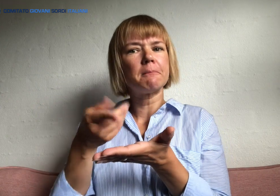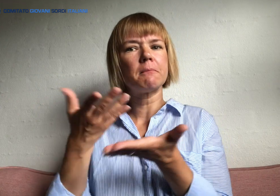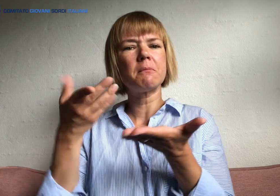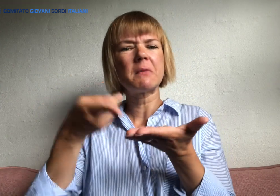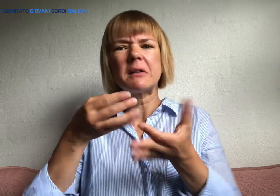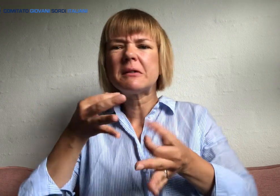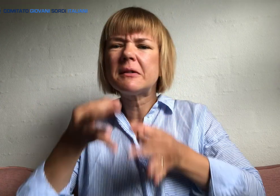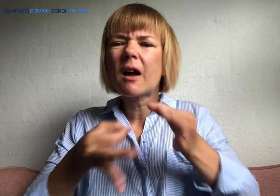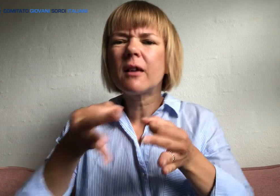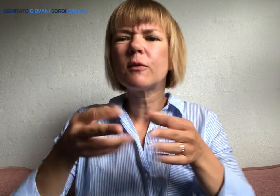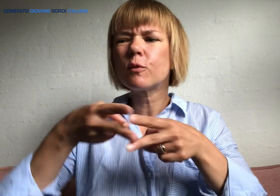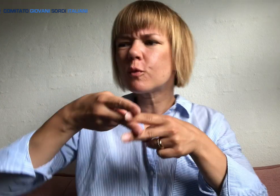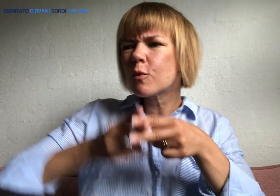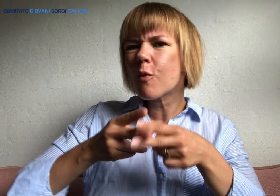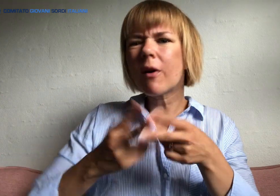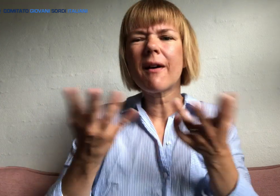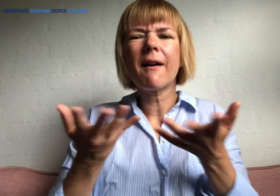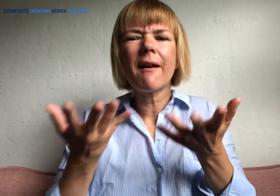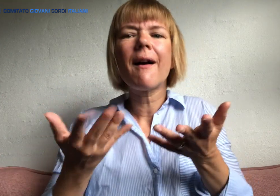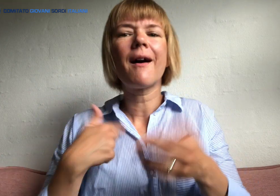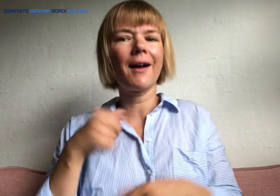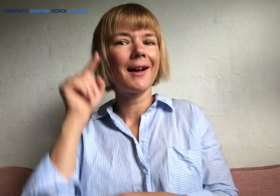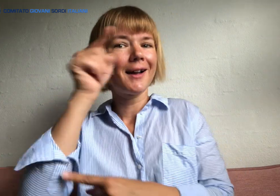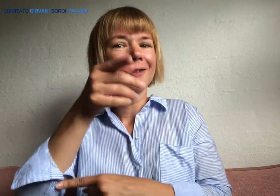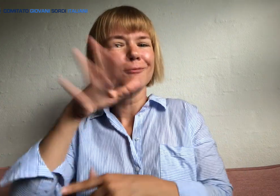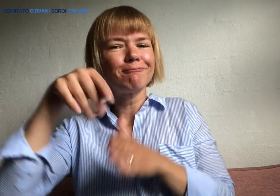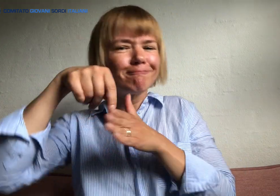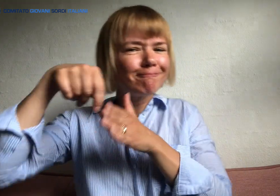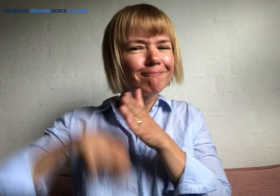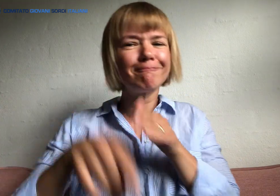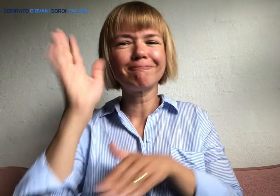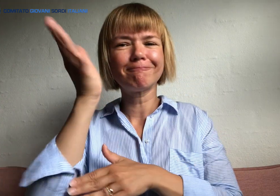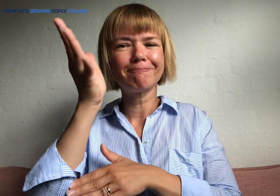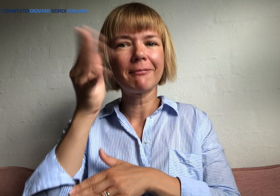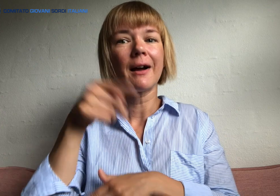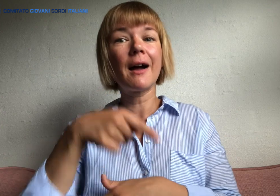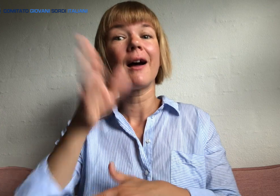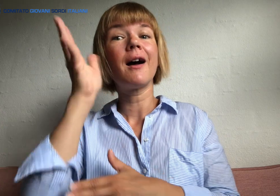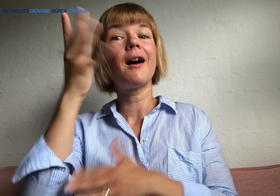Quali sarebbero questi strumenti e strategie? Lì ad Aosta ne approfondiremo insieme.